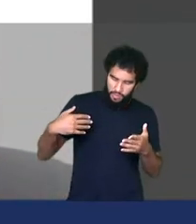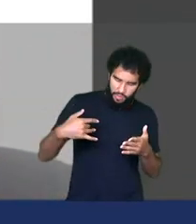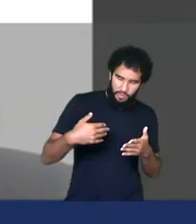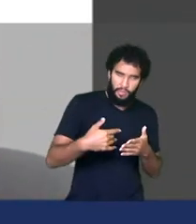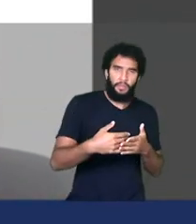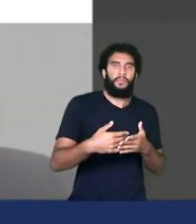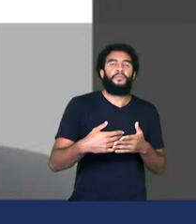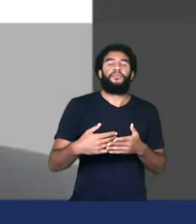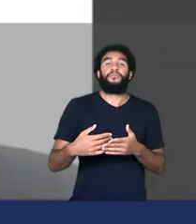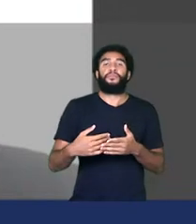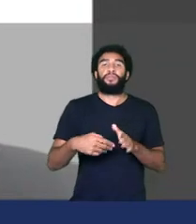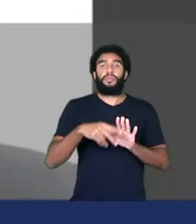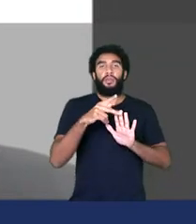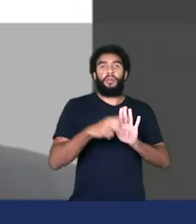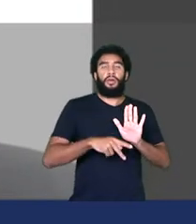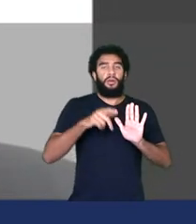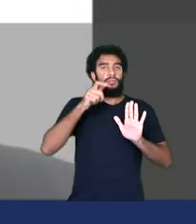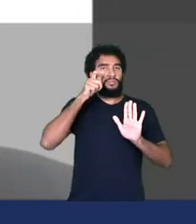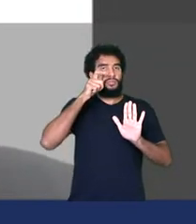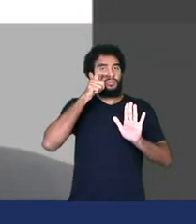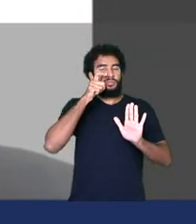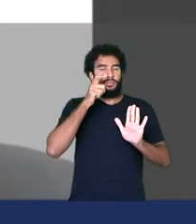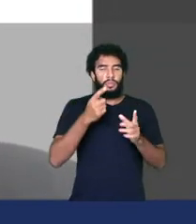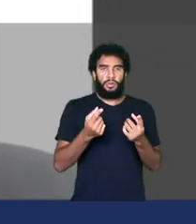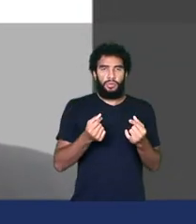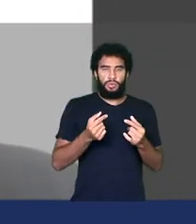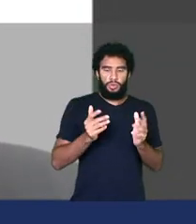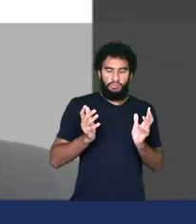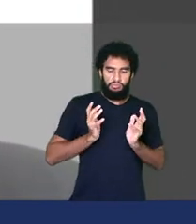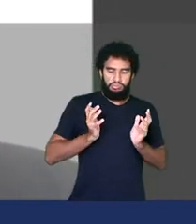VEM A REFORMA TRABALHISTA, VEM TODOS OS PROJETOS DE INTERESSE PARA ACUMULAR DINHEIRO, PARA